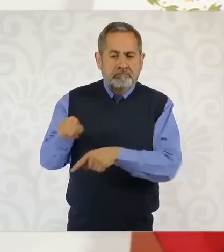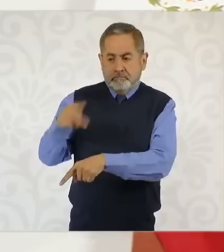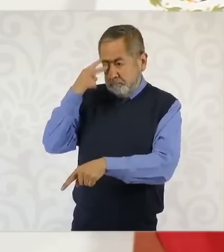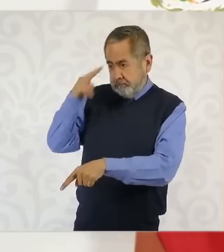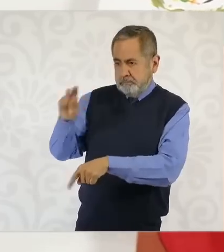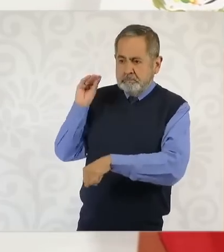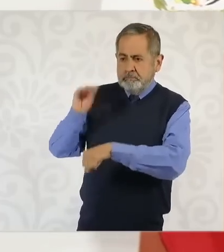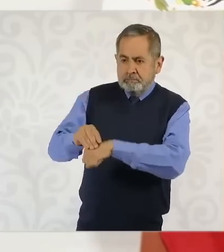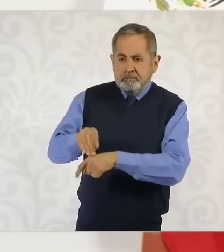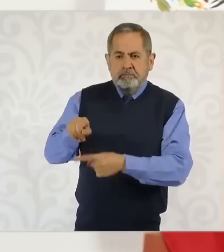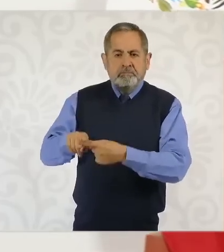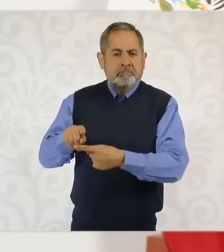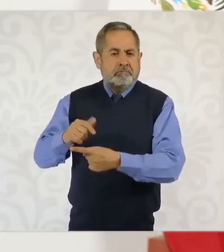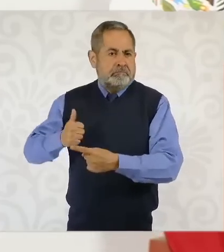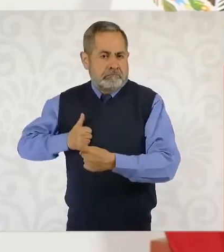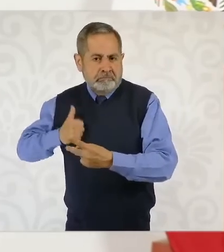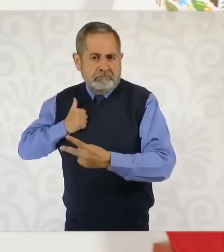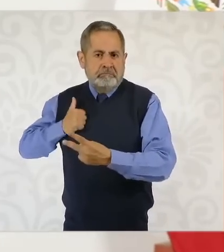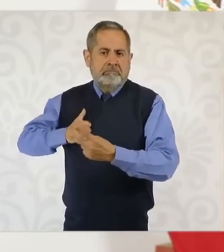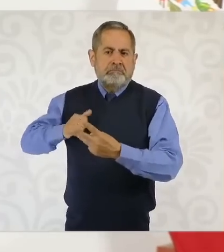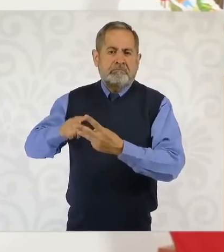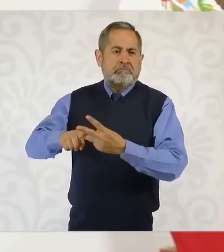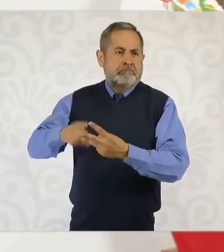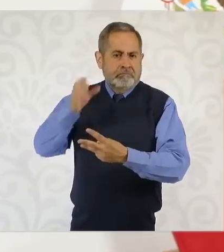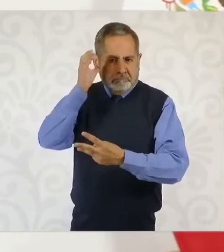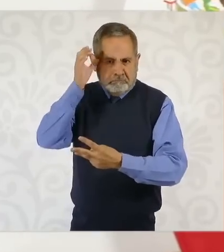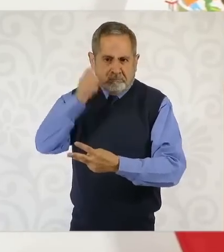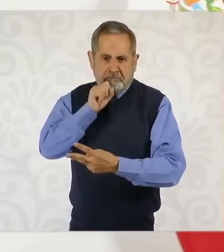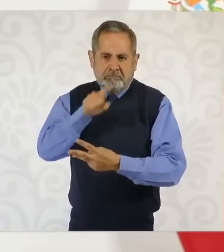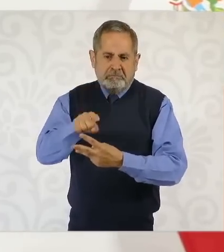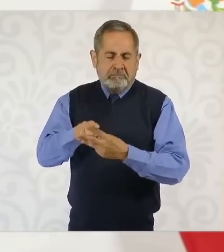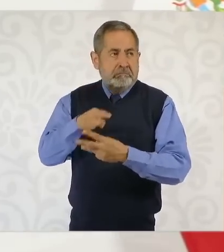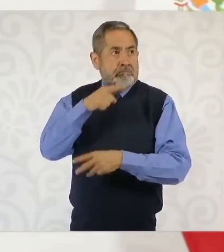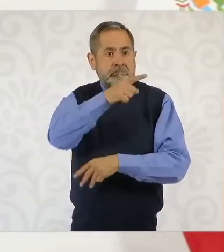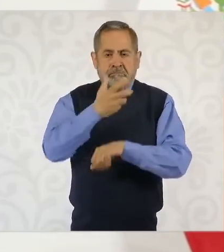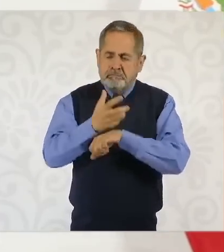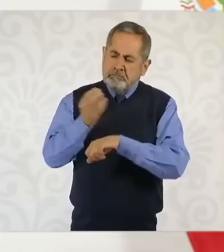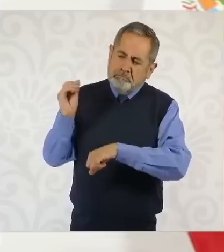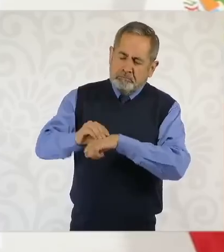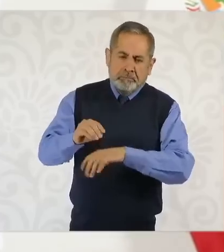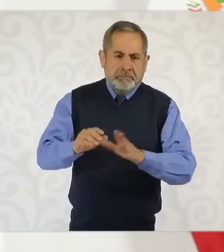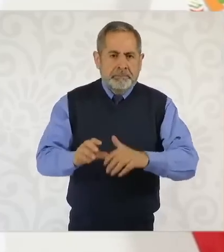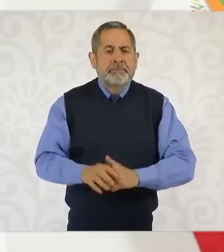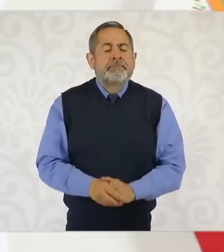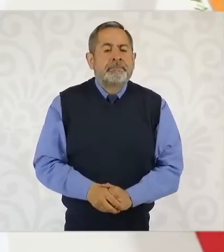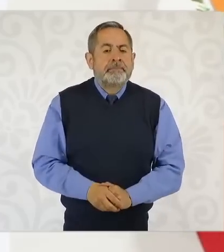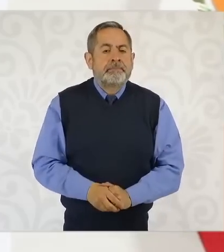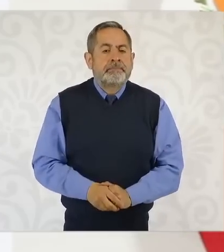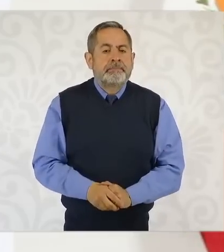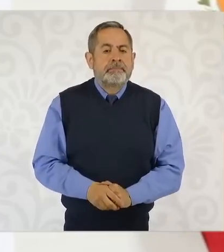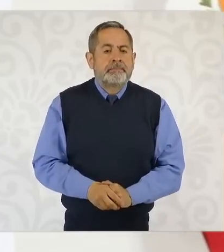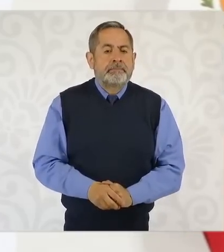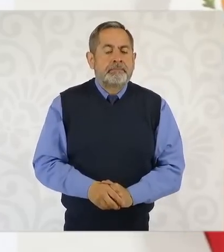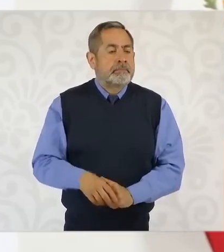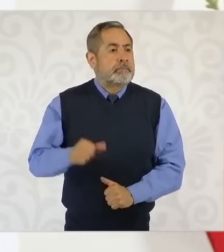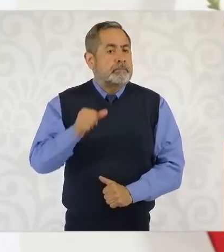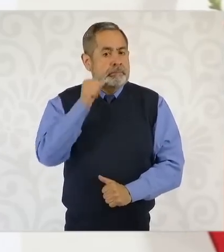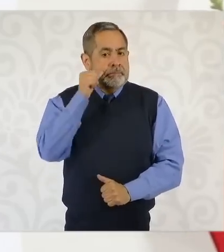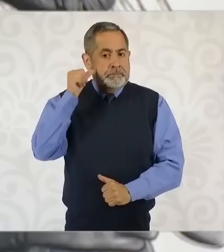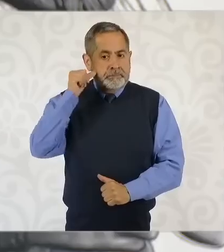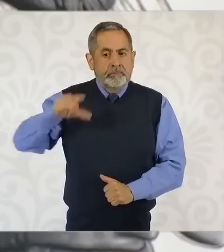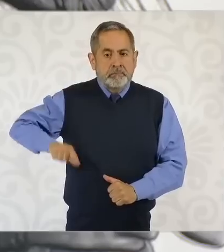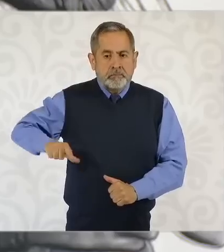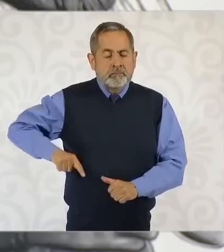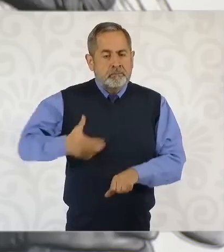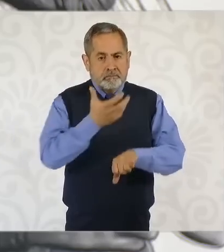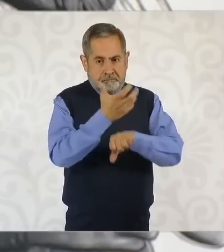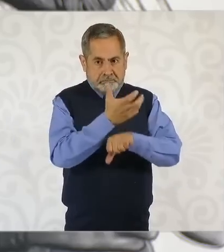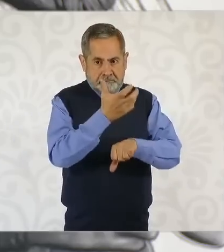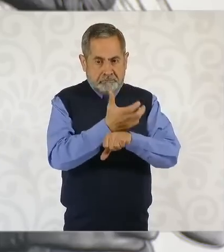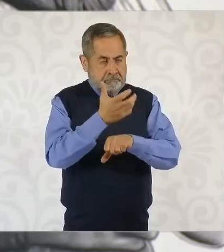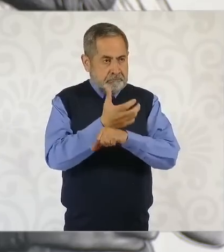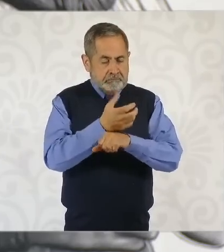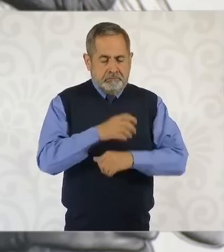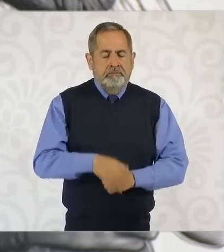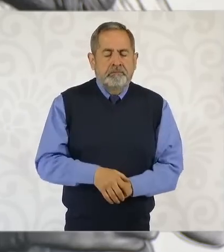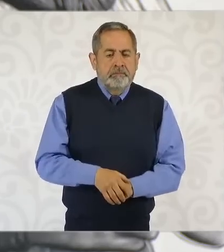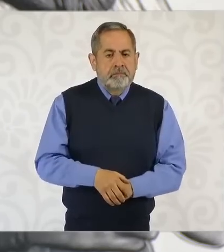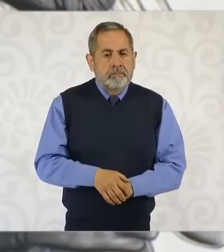a Canadá y a China también el día de ayer el gobierno de los Estados Unidos después de 30